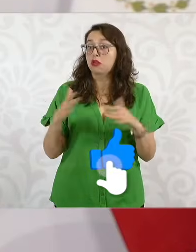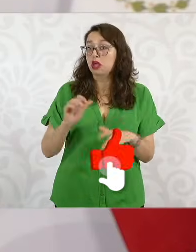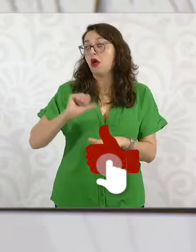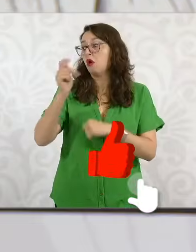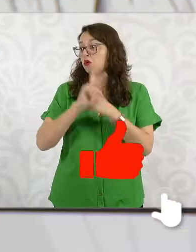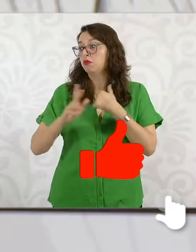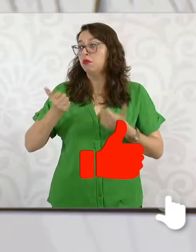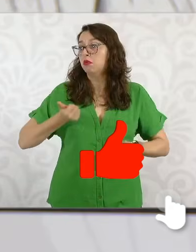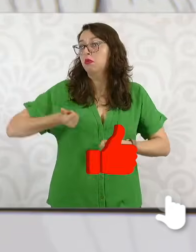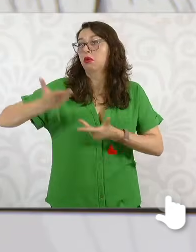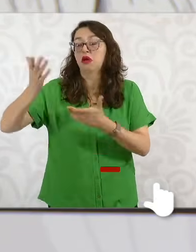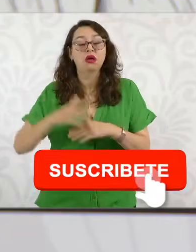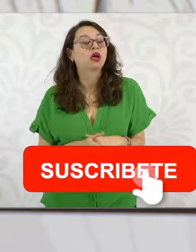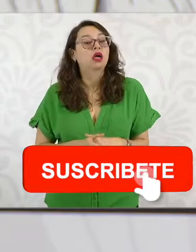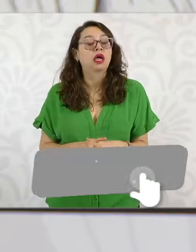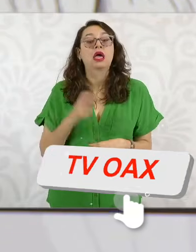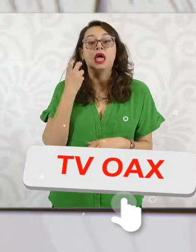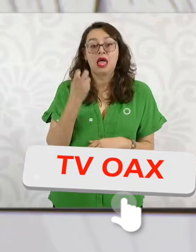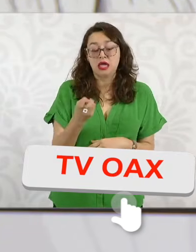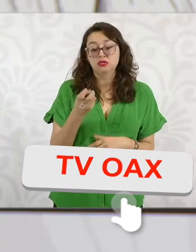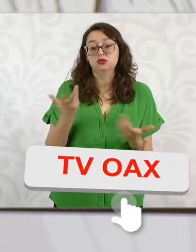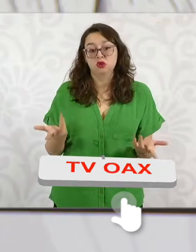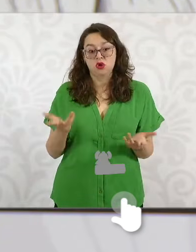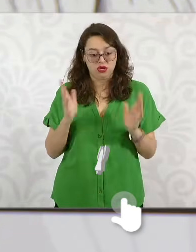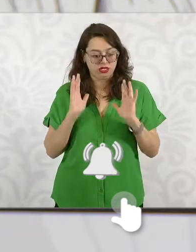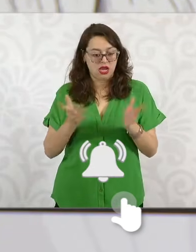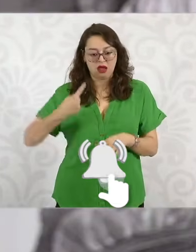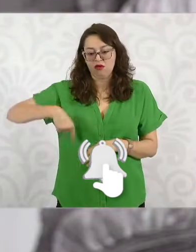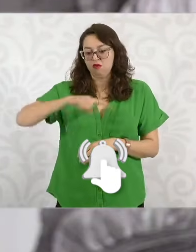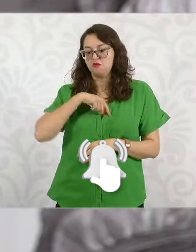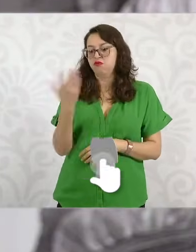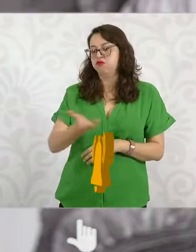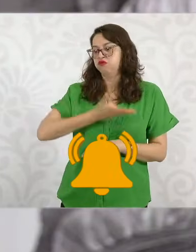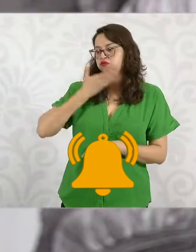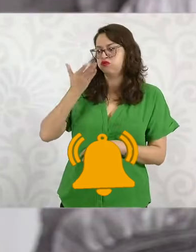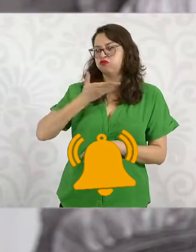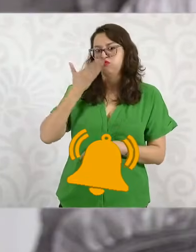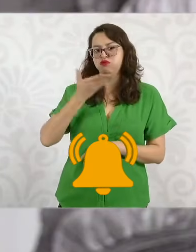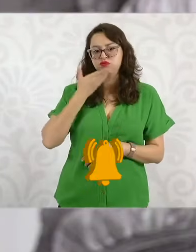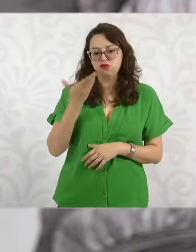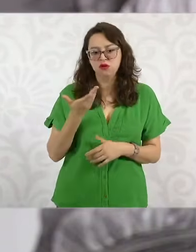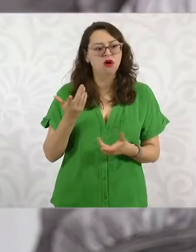Sanofi es líder mundial en insulinas basales y estamos en más de 150 países.